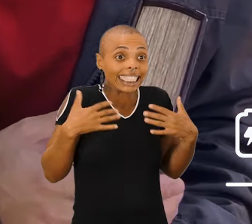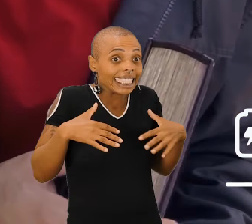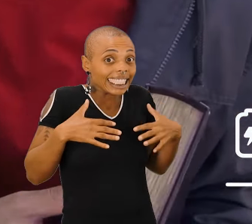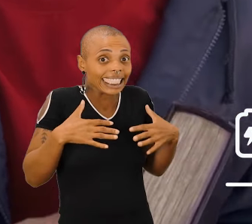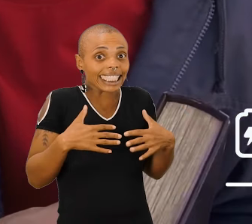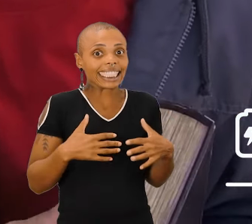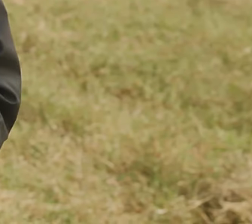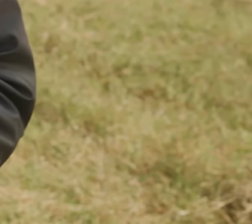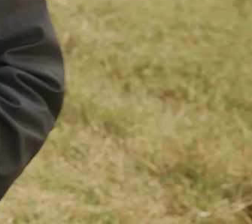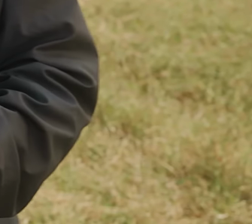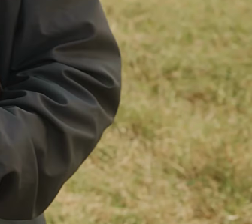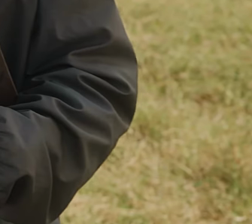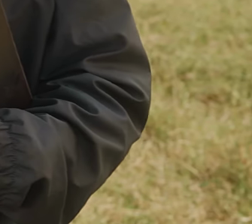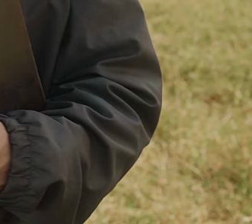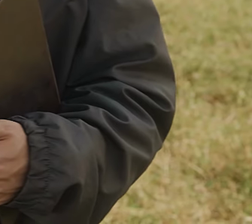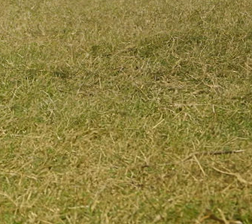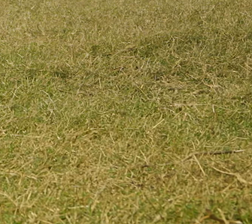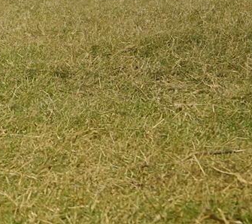Country [Notificação]